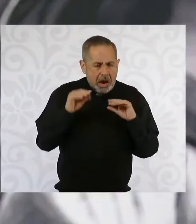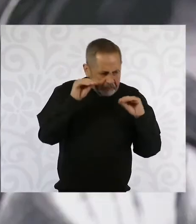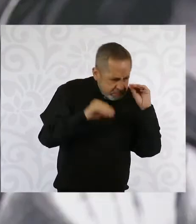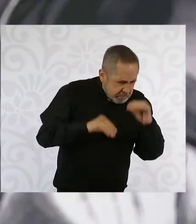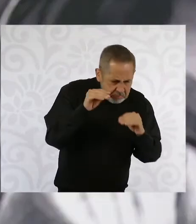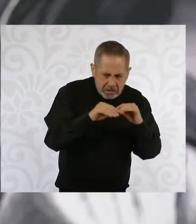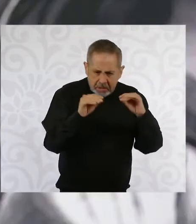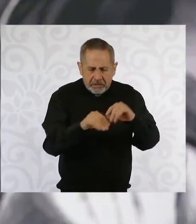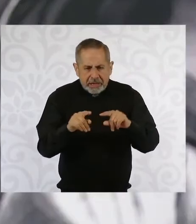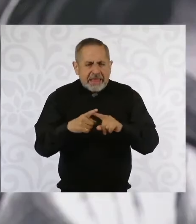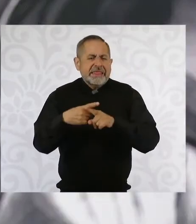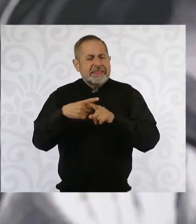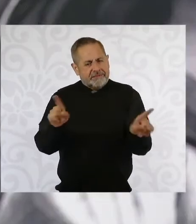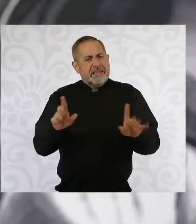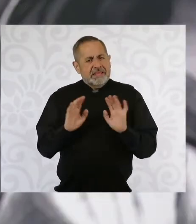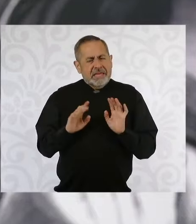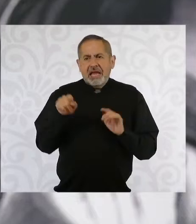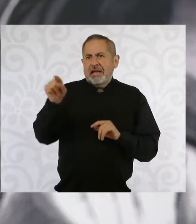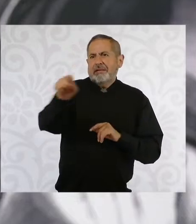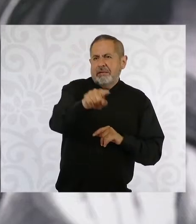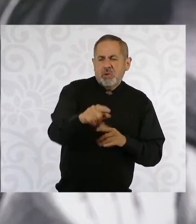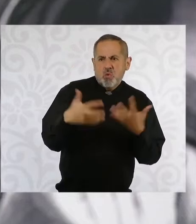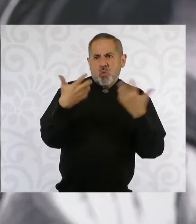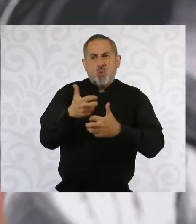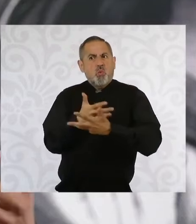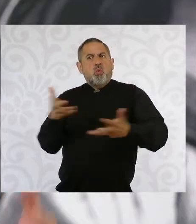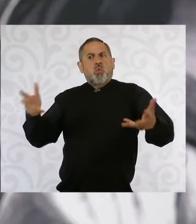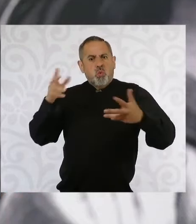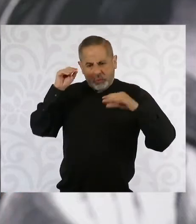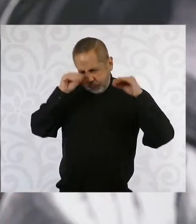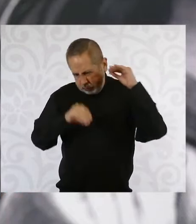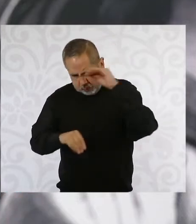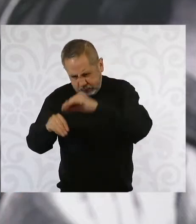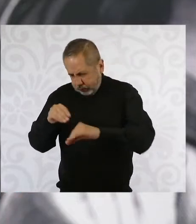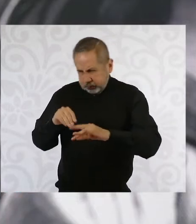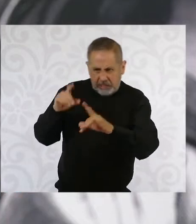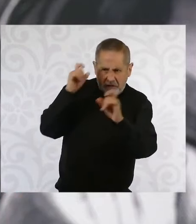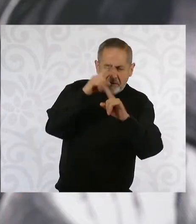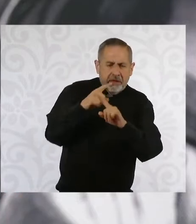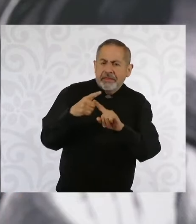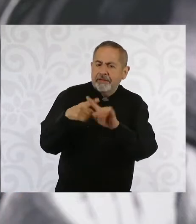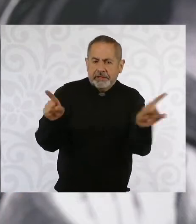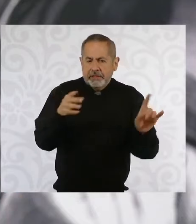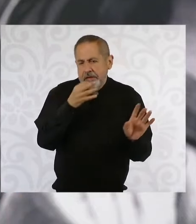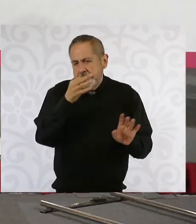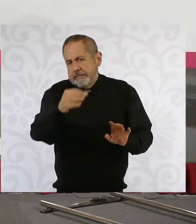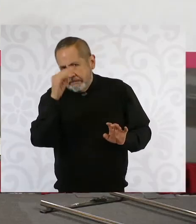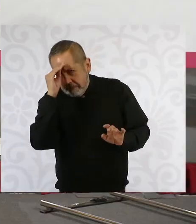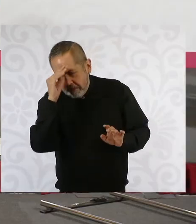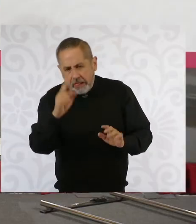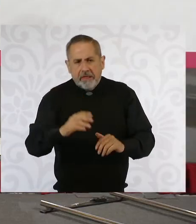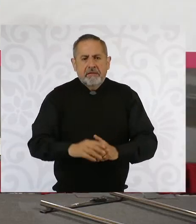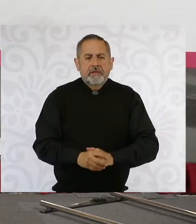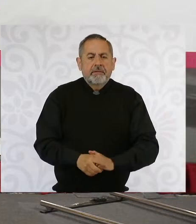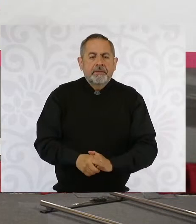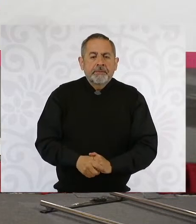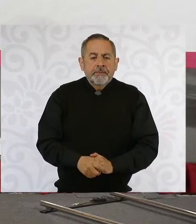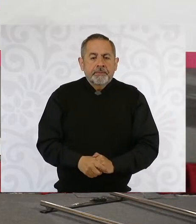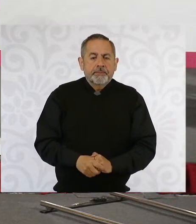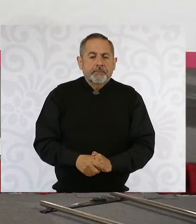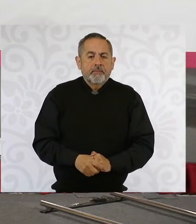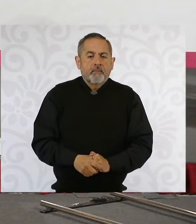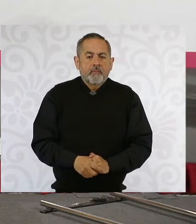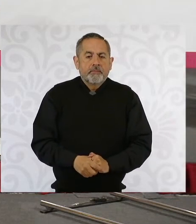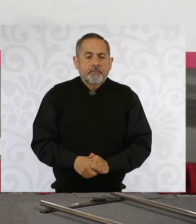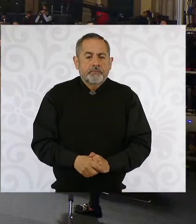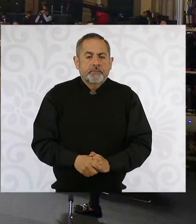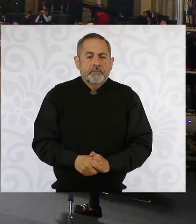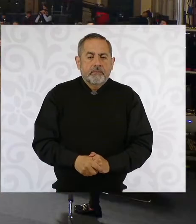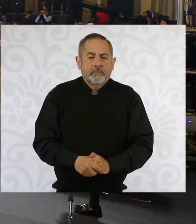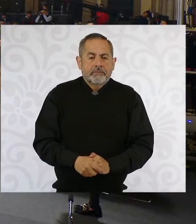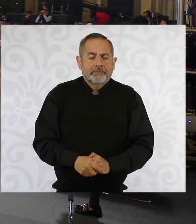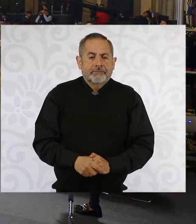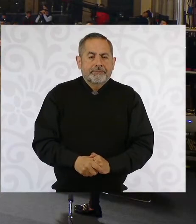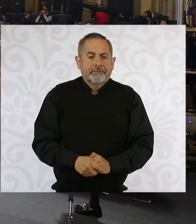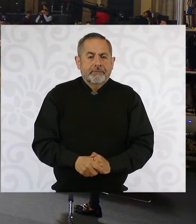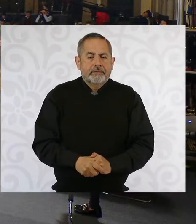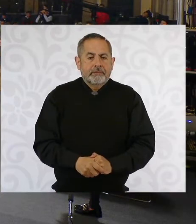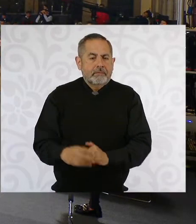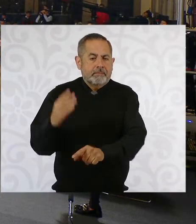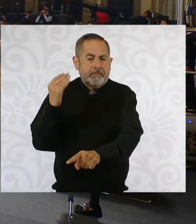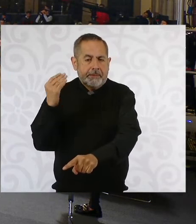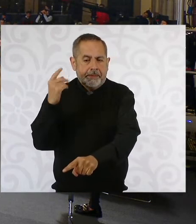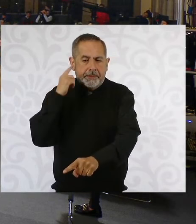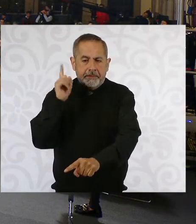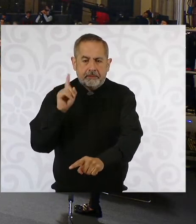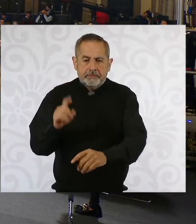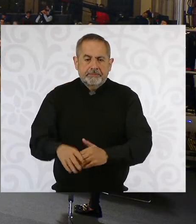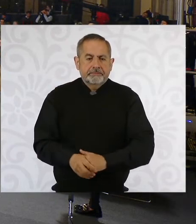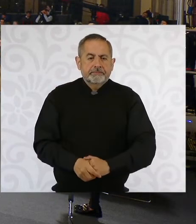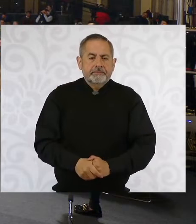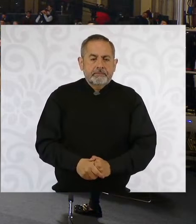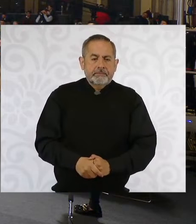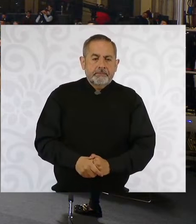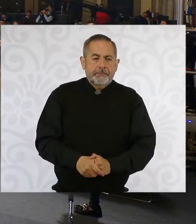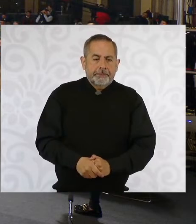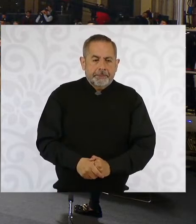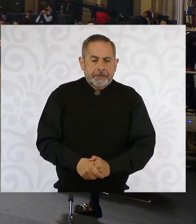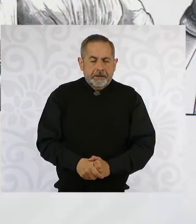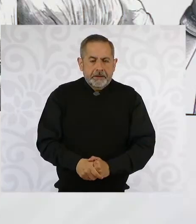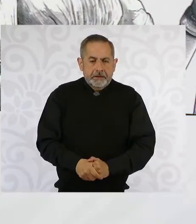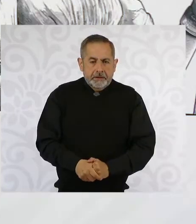forma diferente este es algo simplemente a tomar en cuenta lug es decillo no este repito lo que